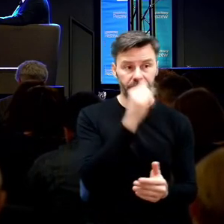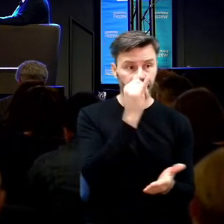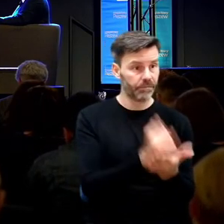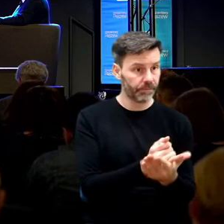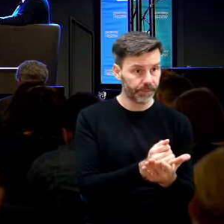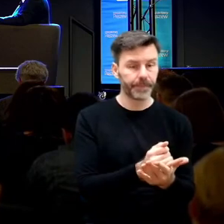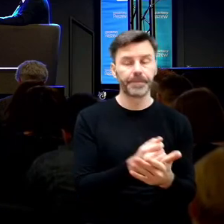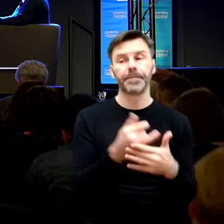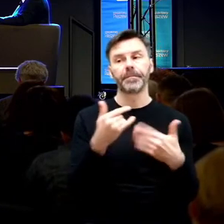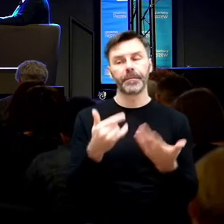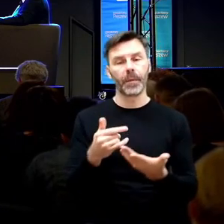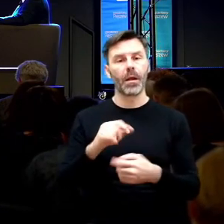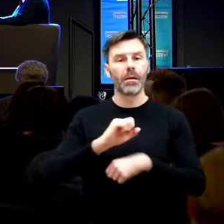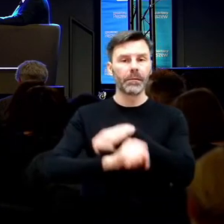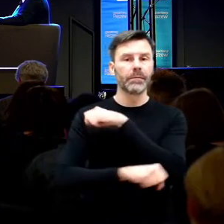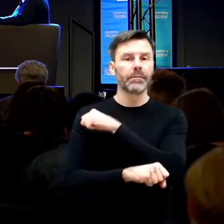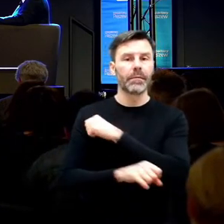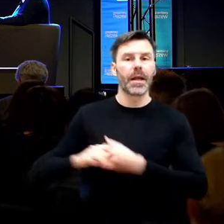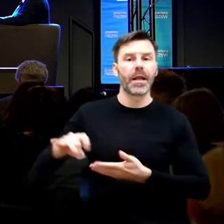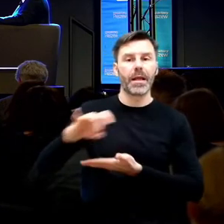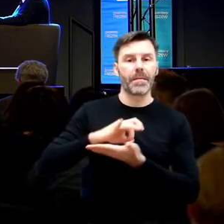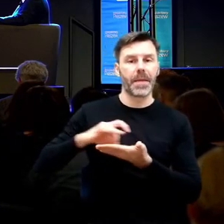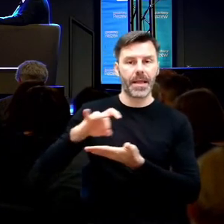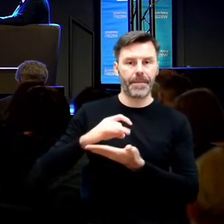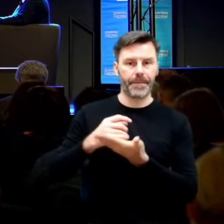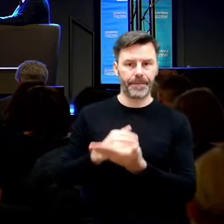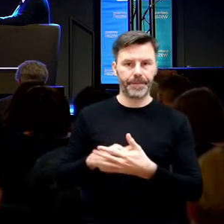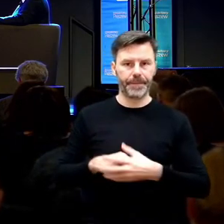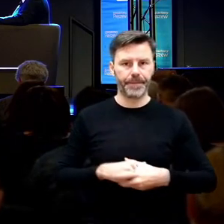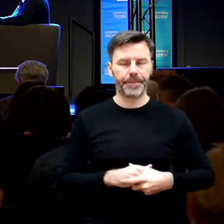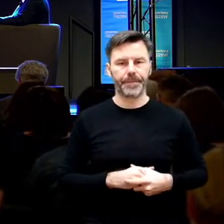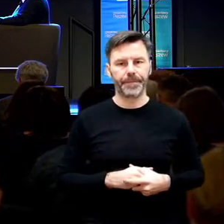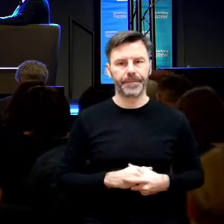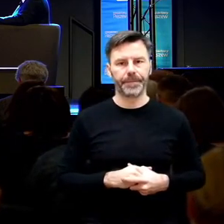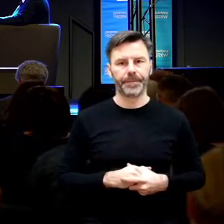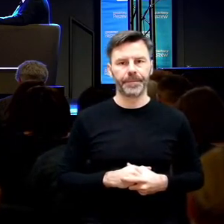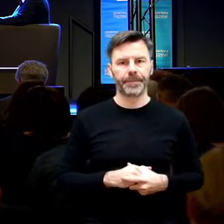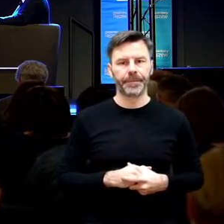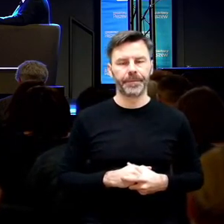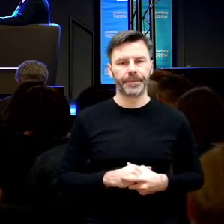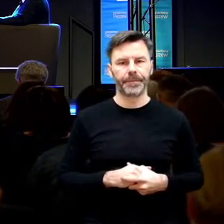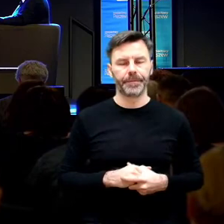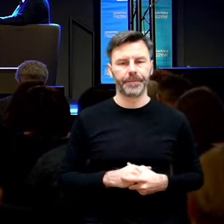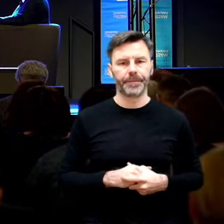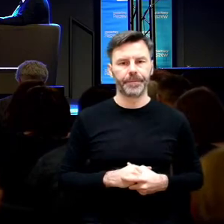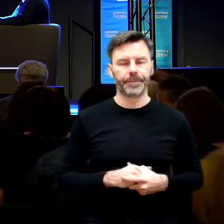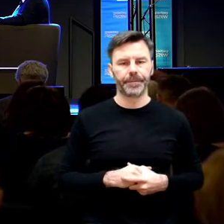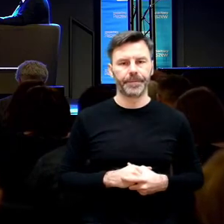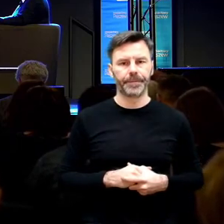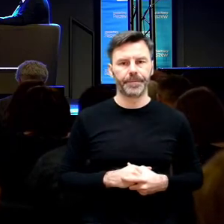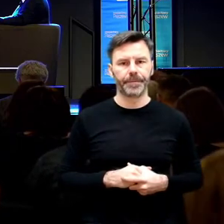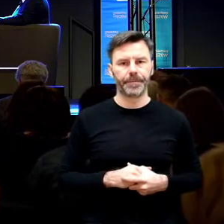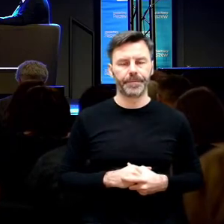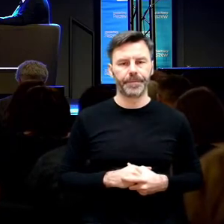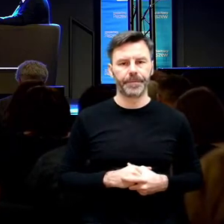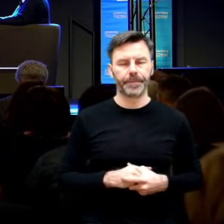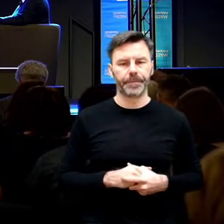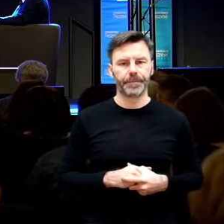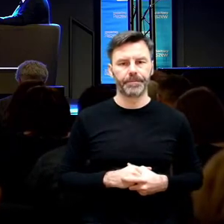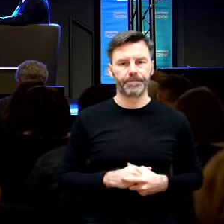i robi to w ich imieniu spółka. Tak jak mówimy, musimy trochę zmienić narrację,